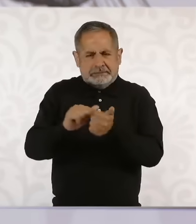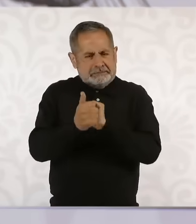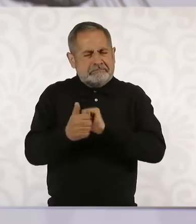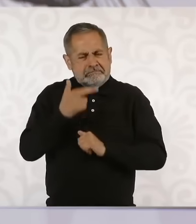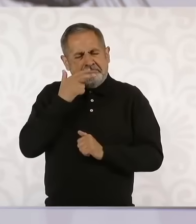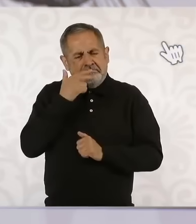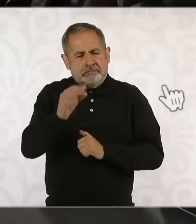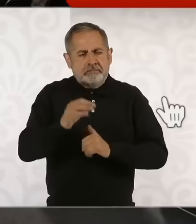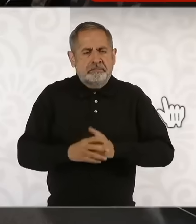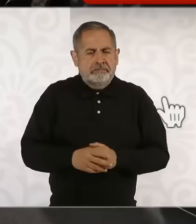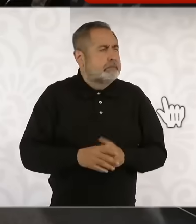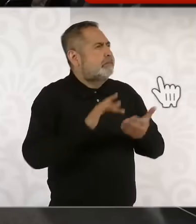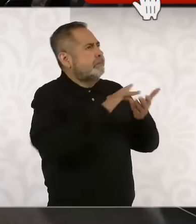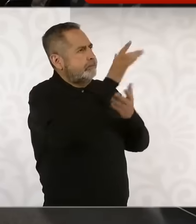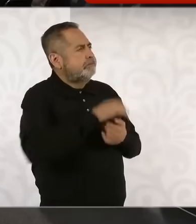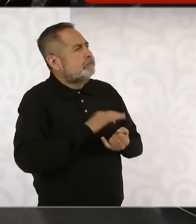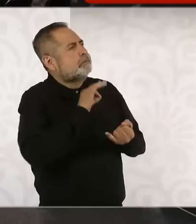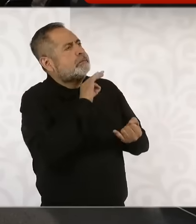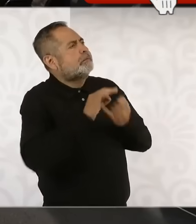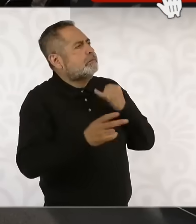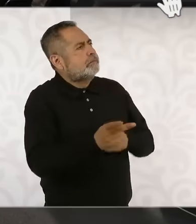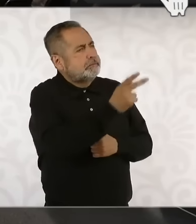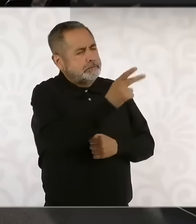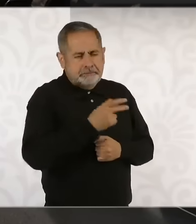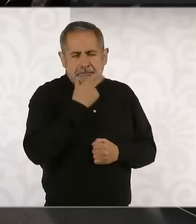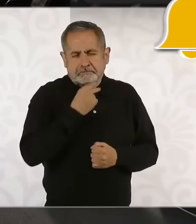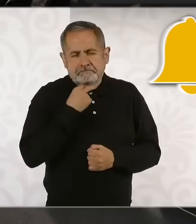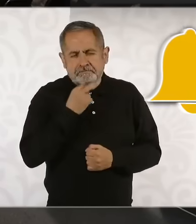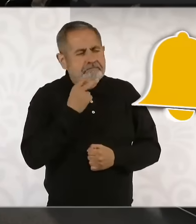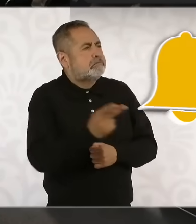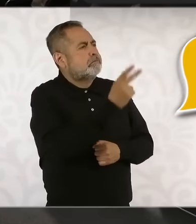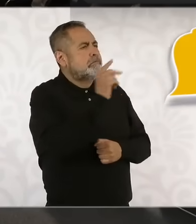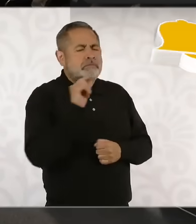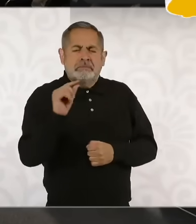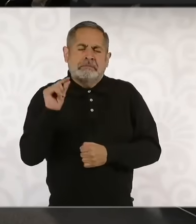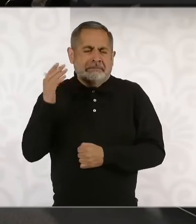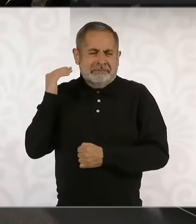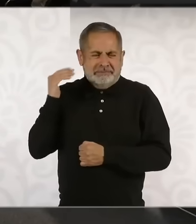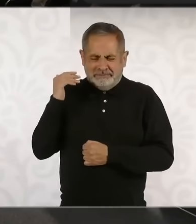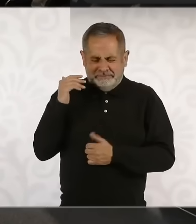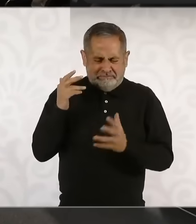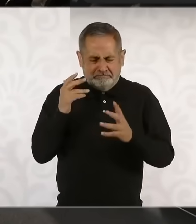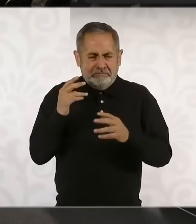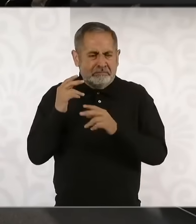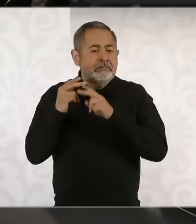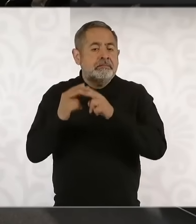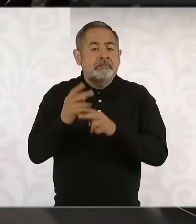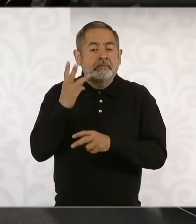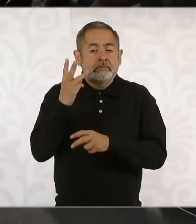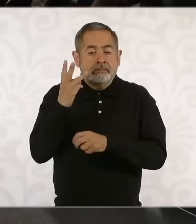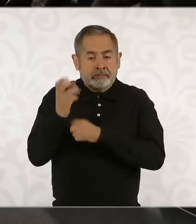secretaria. En una última pregunta, eh hace un par de días se cumplieron los 3 años que tenía en los